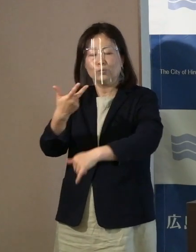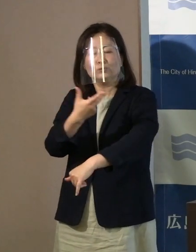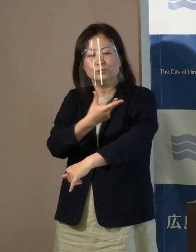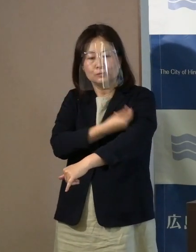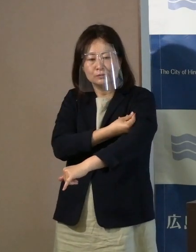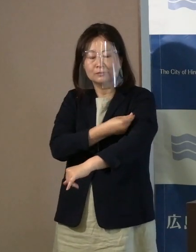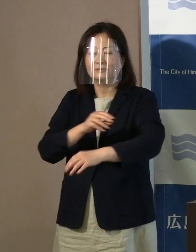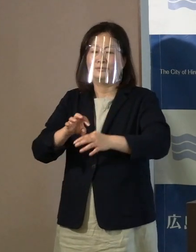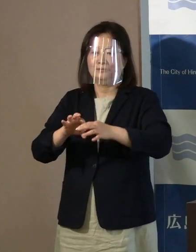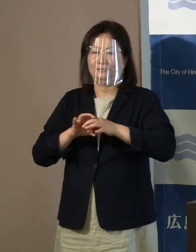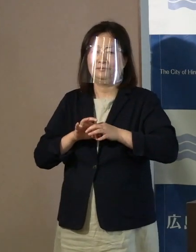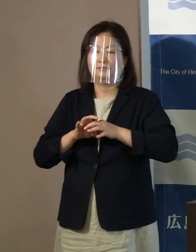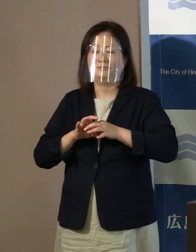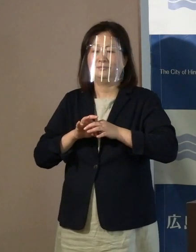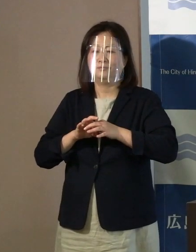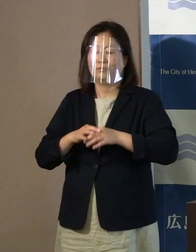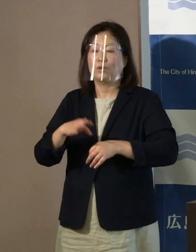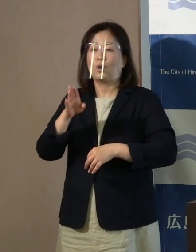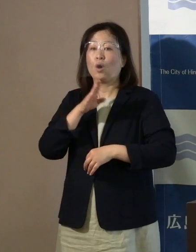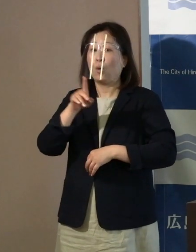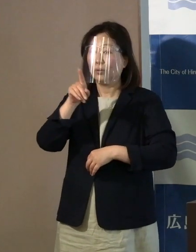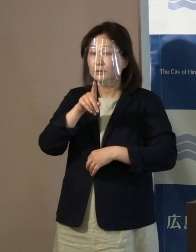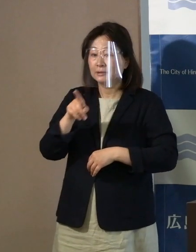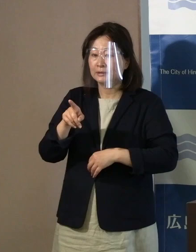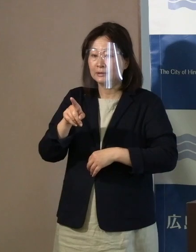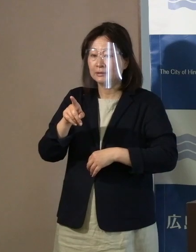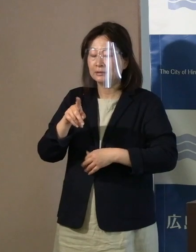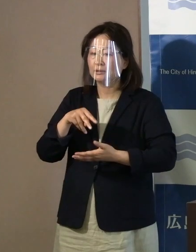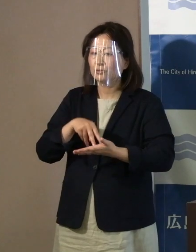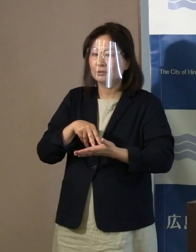御本人として､ いろいろなスケジュールもあるでしょう｡